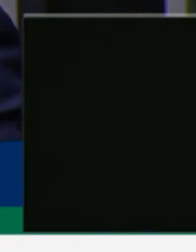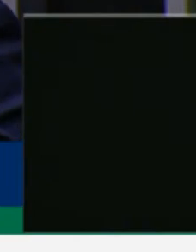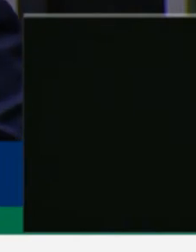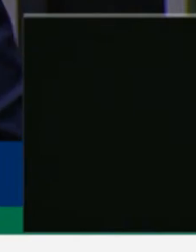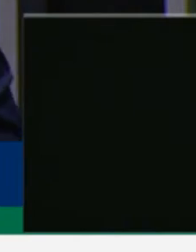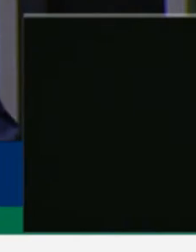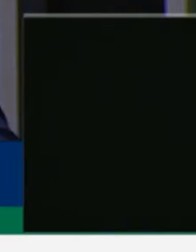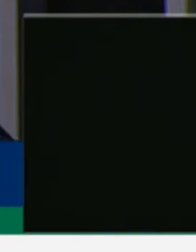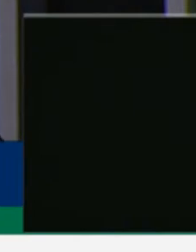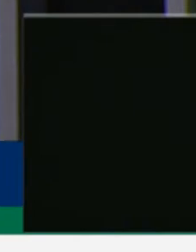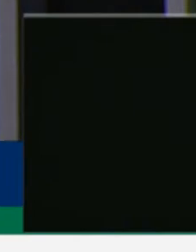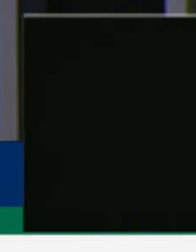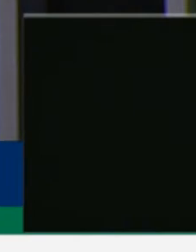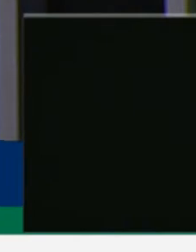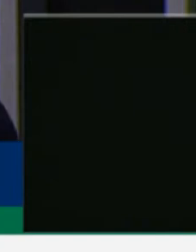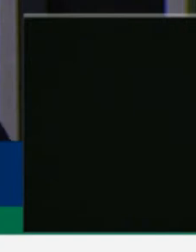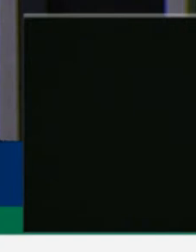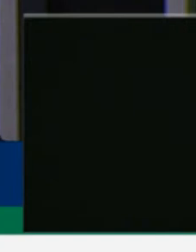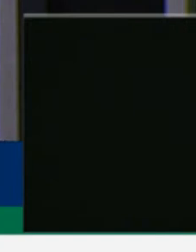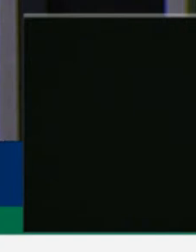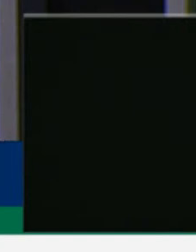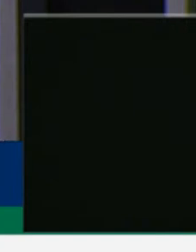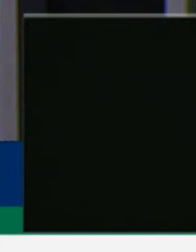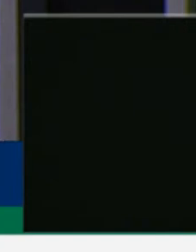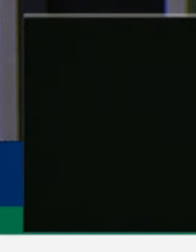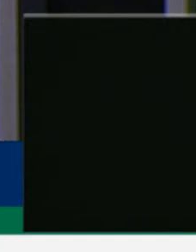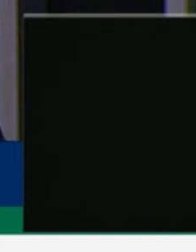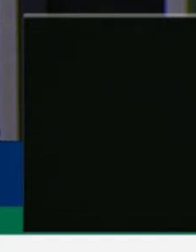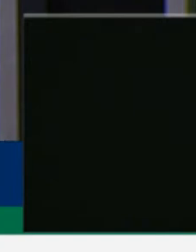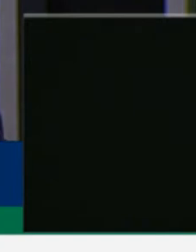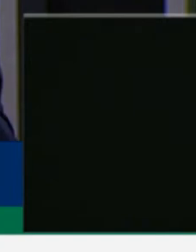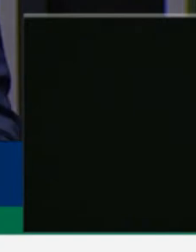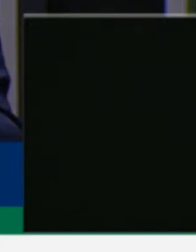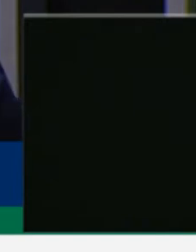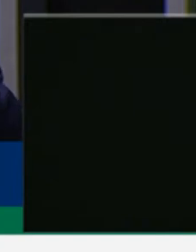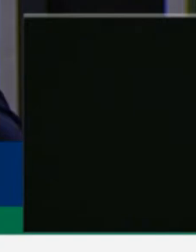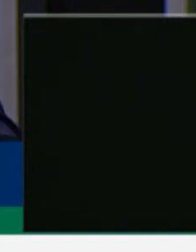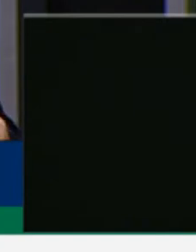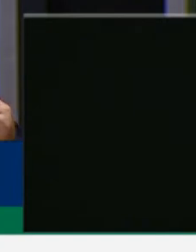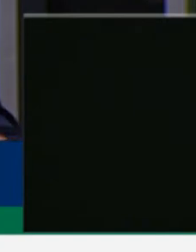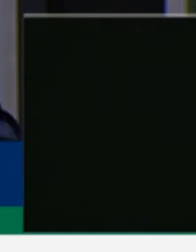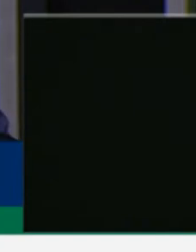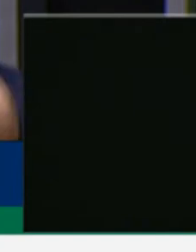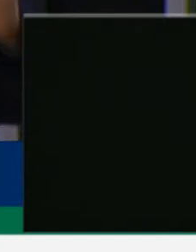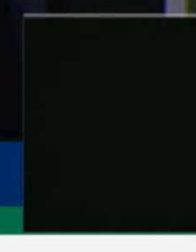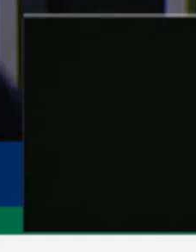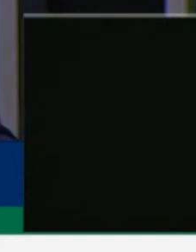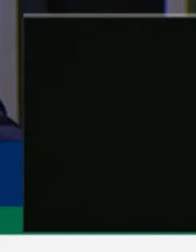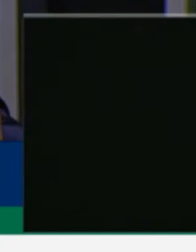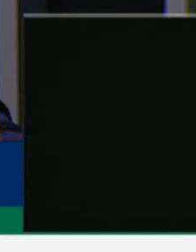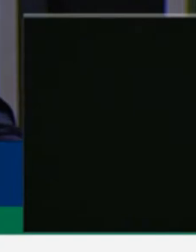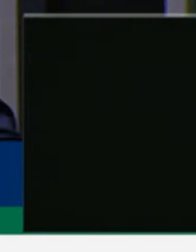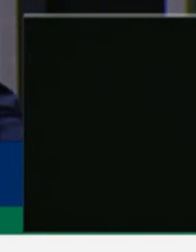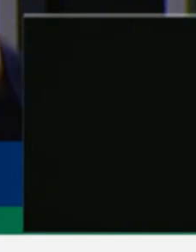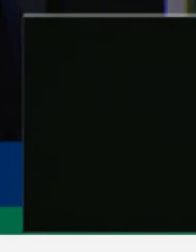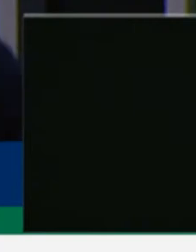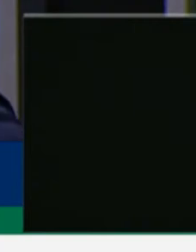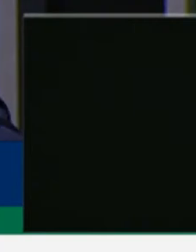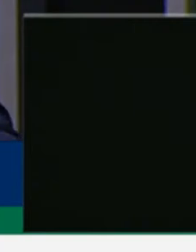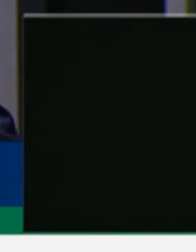NOTÍCIAS LAMENTÁVEIS DO QUE VEM ACONTECENDO DE VIOLÊNCIA NOS LARES CONTRA CRIANÇAS, CONTRA MULHERES E QUE NÓS